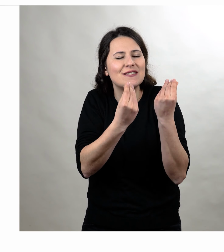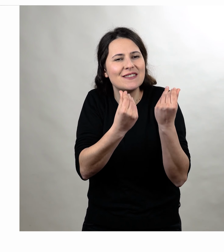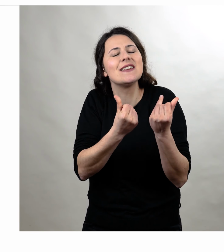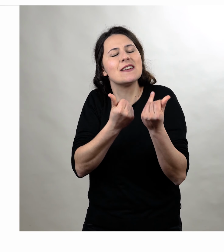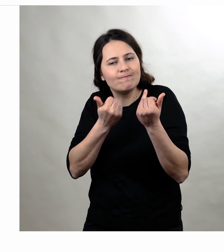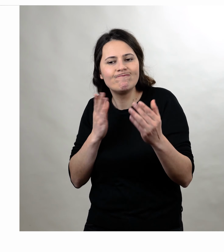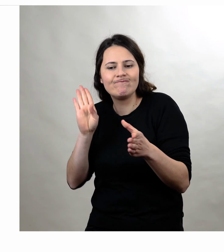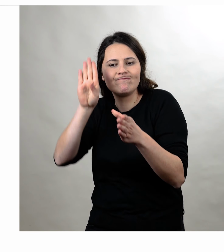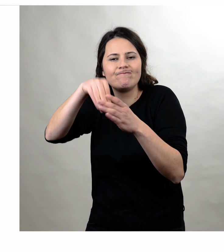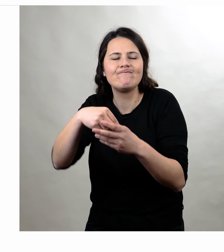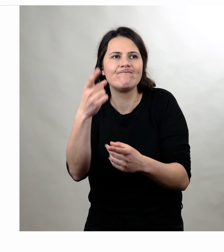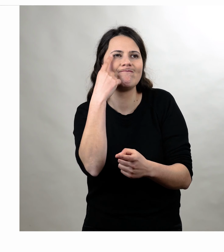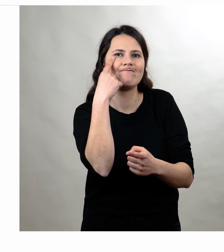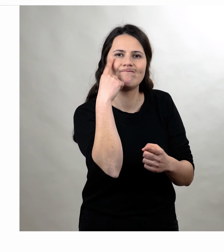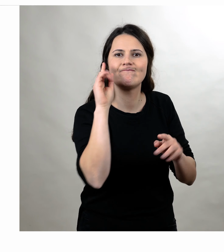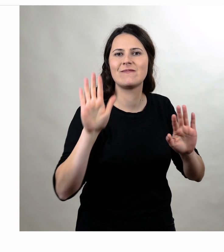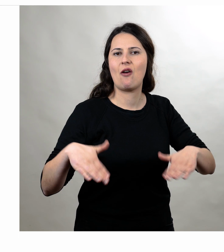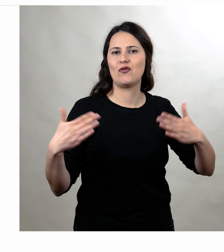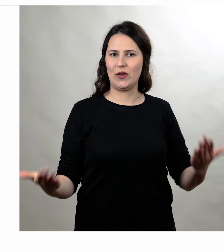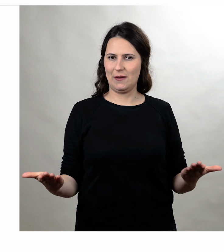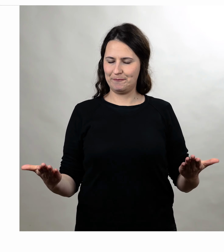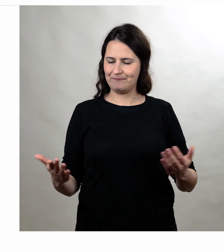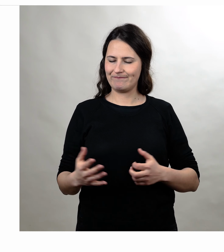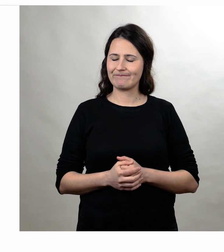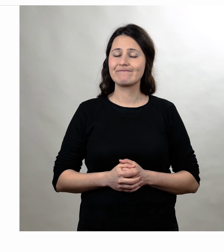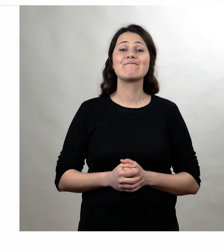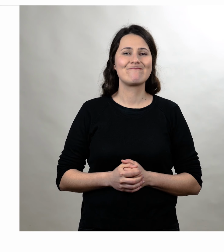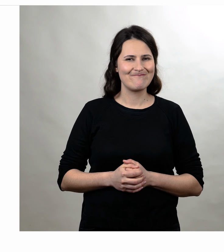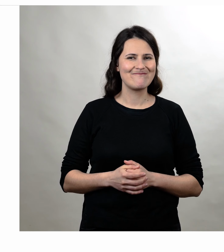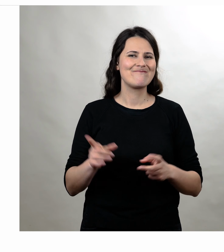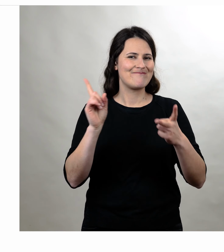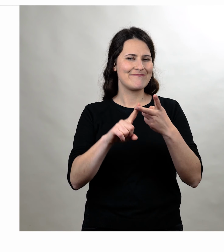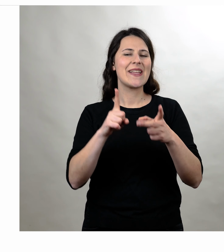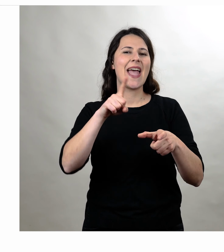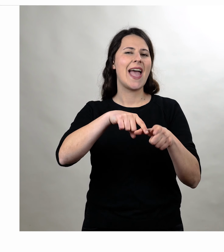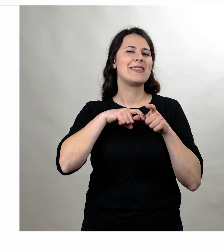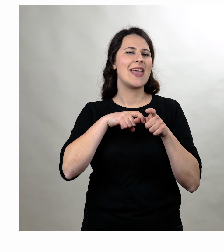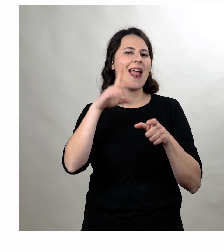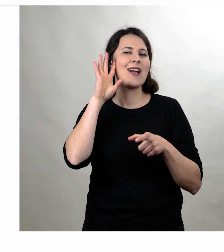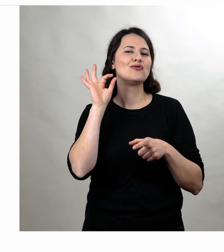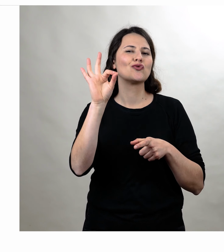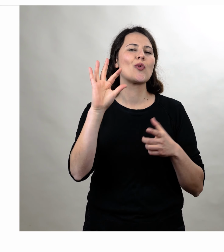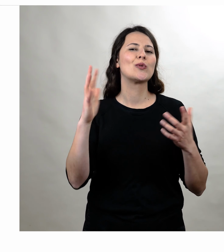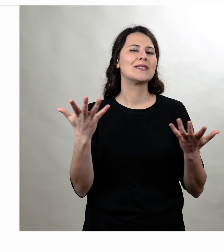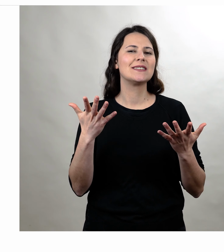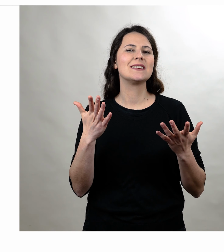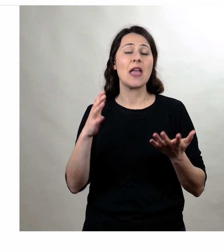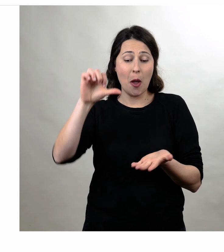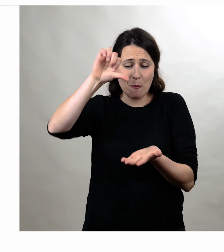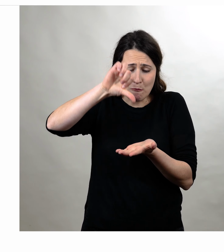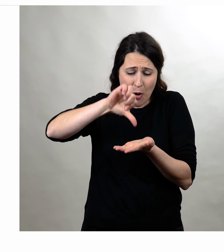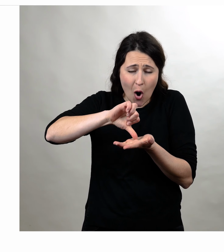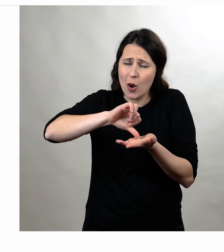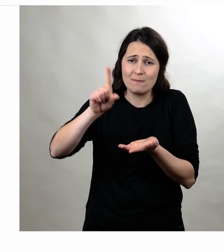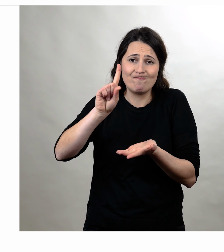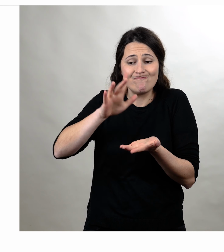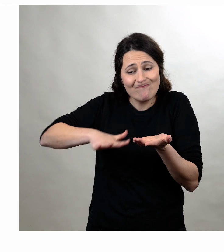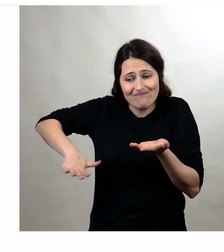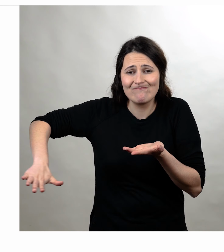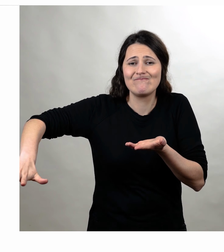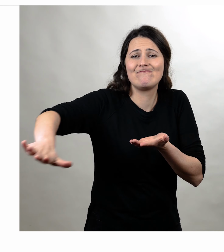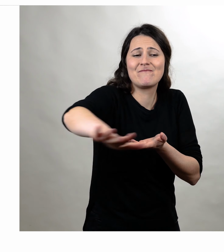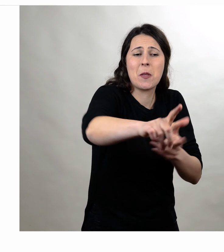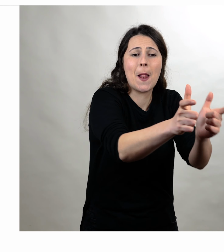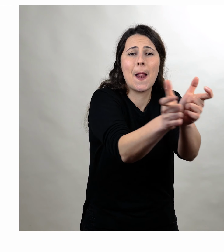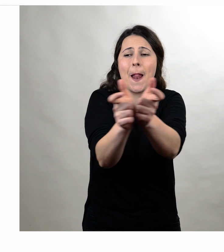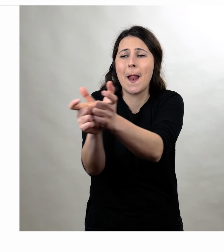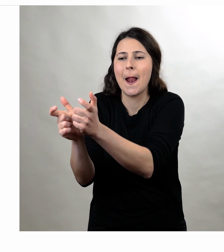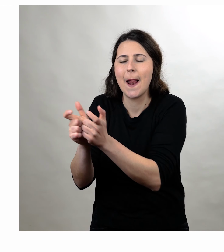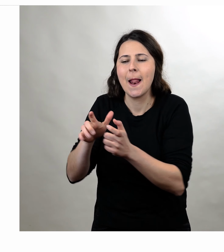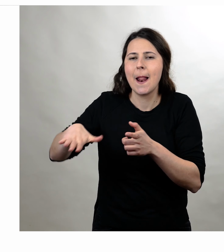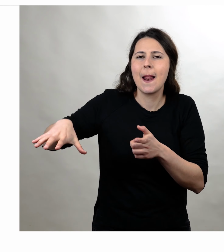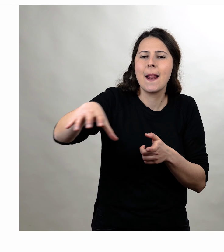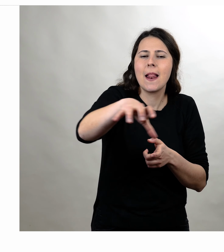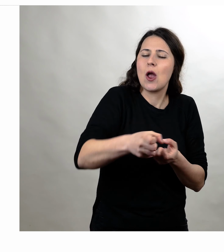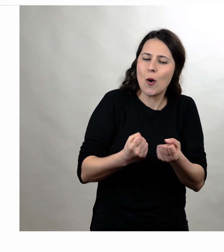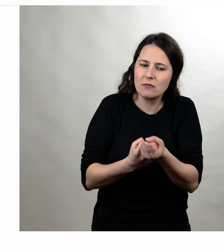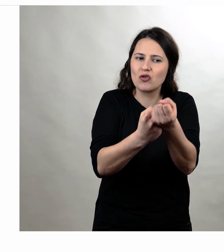Η εταιρεία στοχεύει επίσης στη βιώσιμη ανάπτυξη της επαρχίας, στηρίζοντας τις τοπικές κοινωνίες.